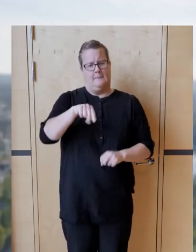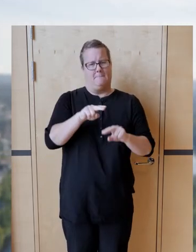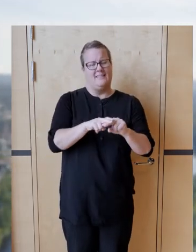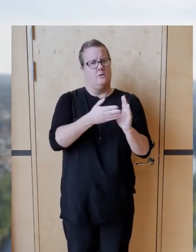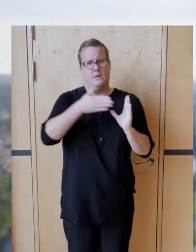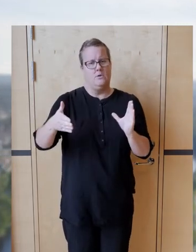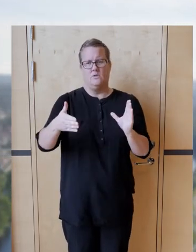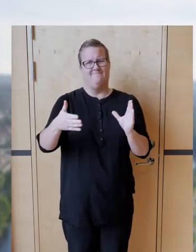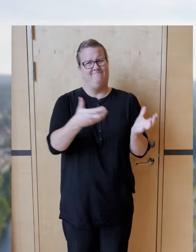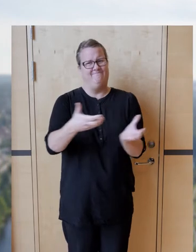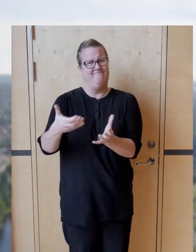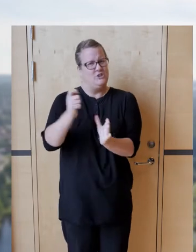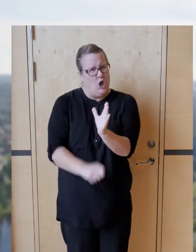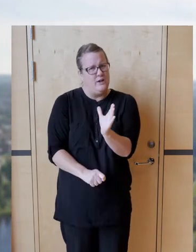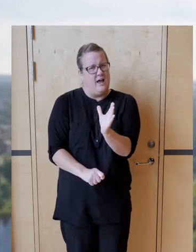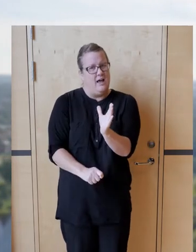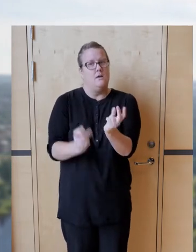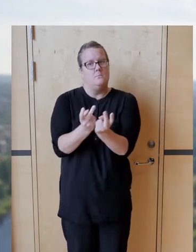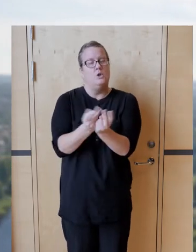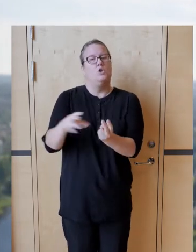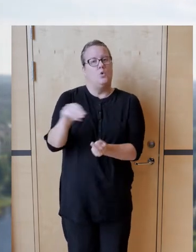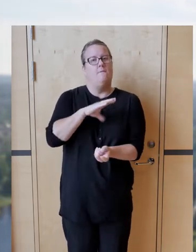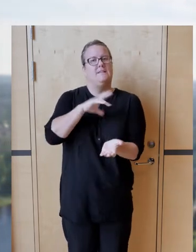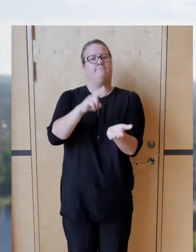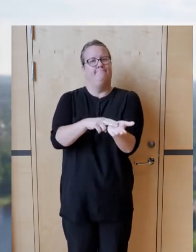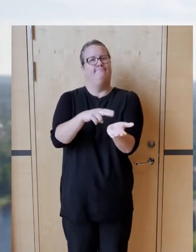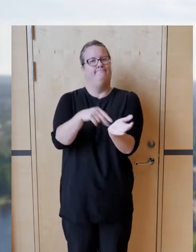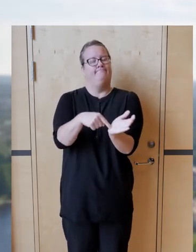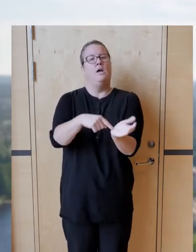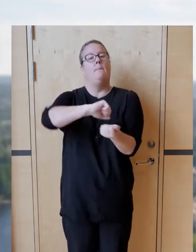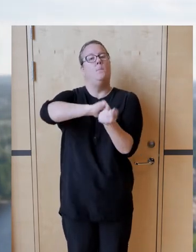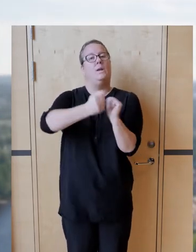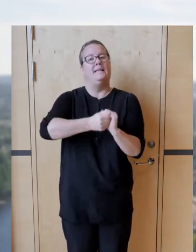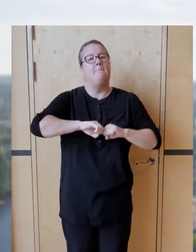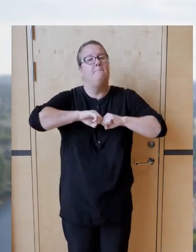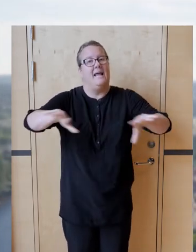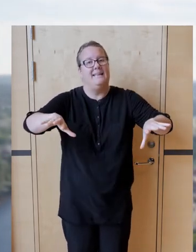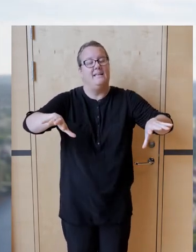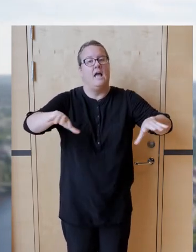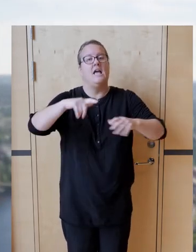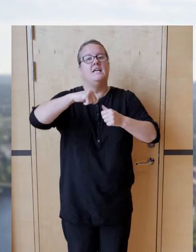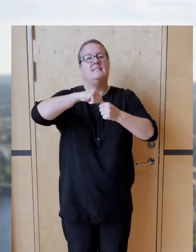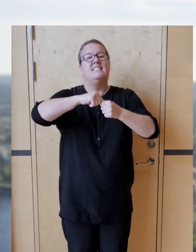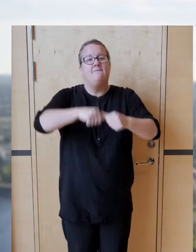Och då står inför fullbordat Faktum Att den politiska majoriteten sviker sitt vallöfte till Skellefteå Bodarna